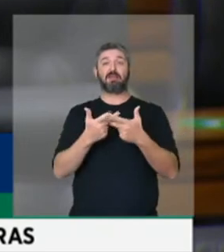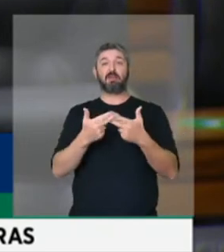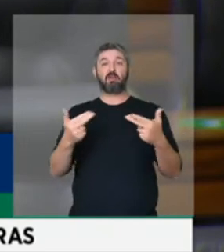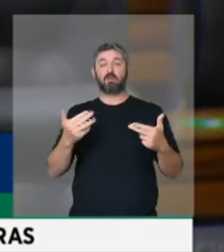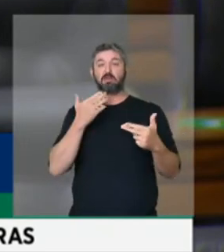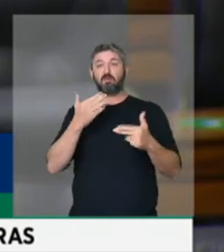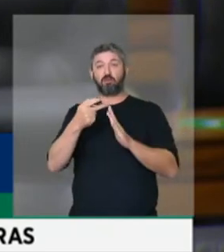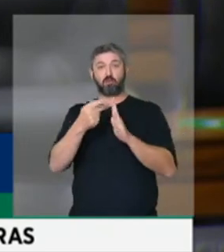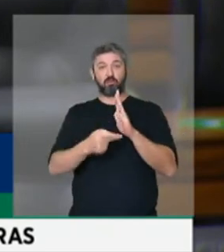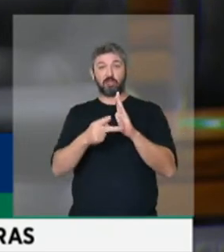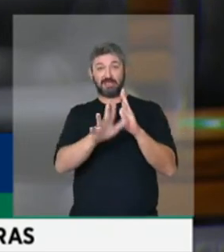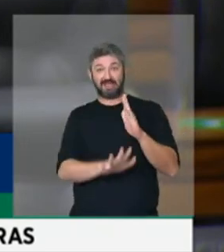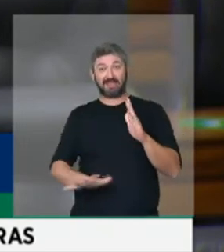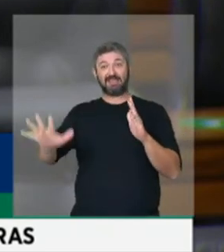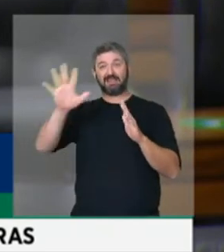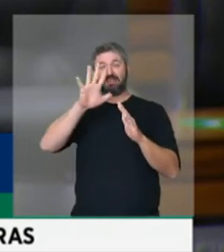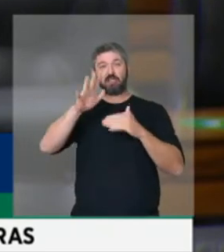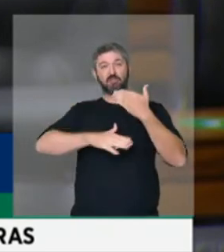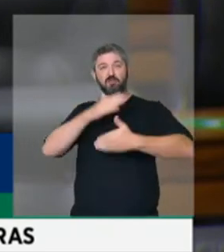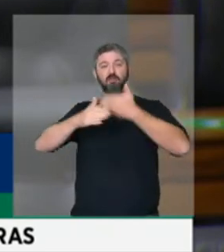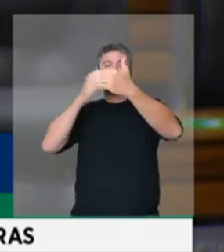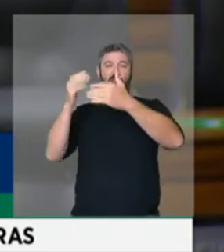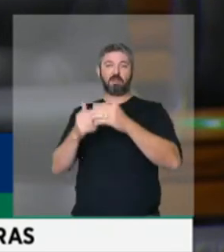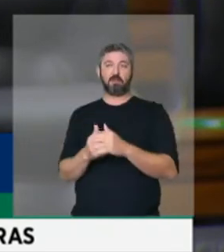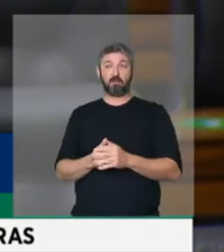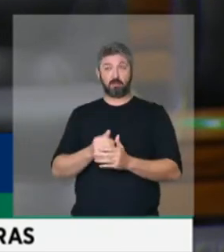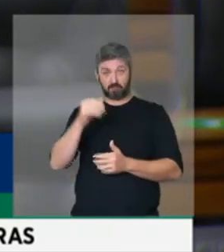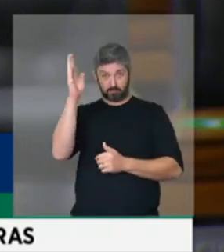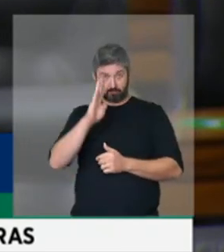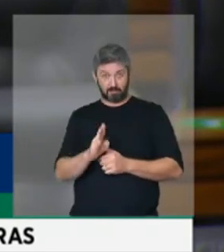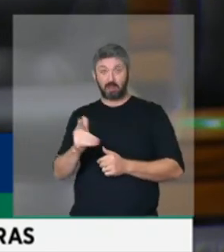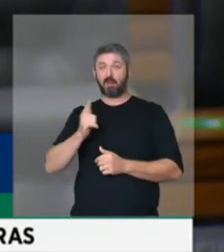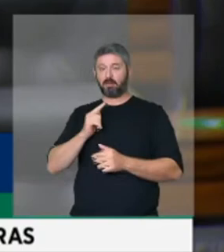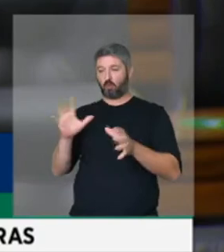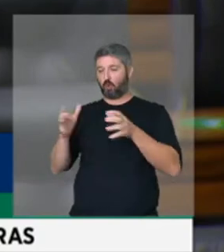PÚBLICO DO BRASIL. DEFENDER A VENDA DA ELETROBRAS, A PREÇO VIL... COMO FOI FEITO COM OUTRAS EMPRESAS ESTATAIS. ISSO